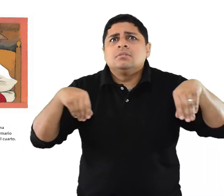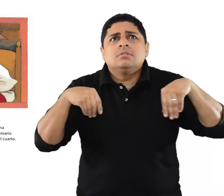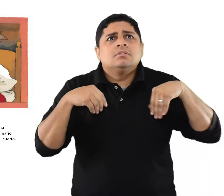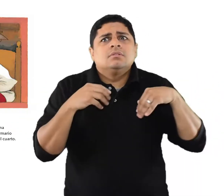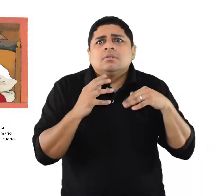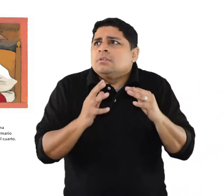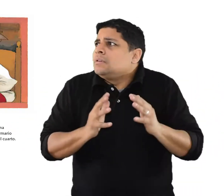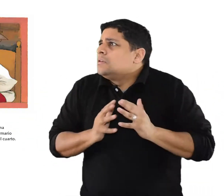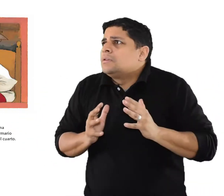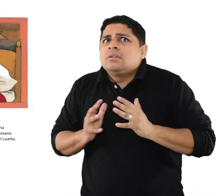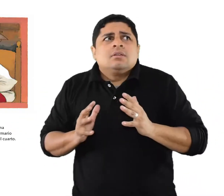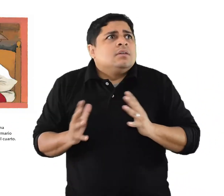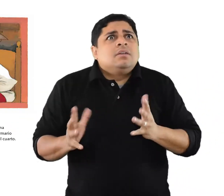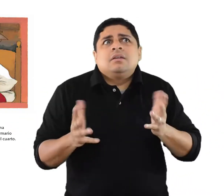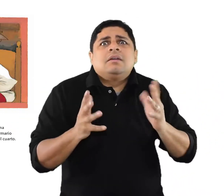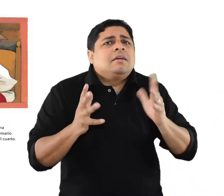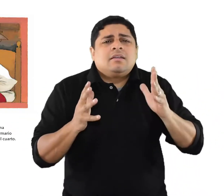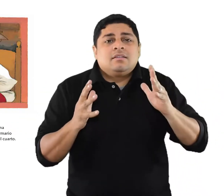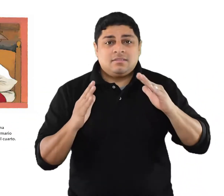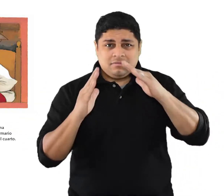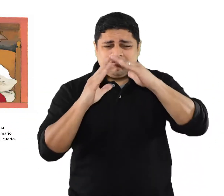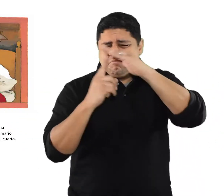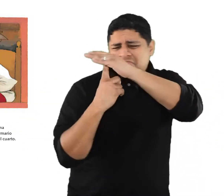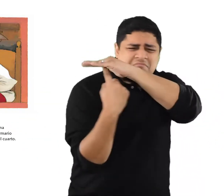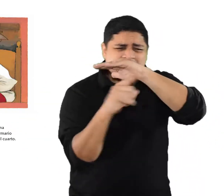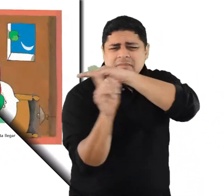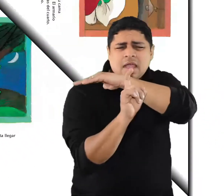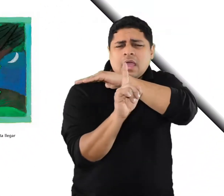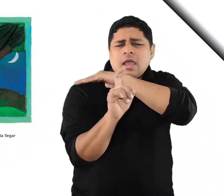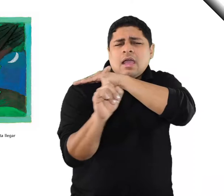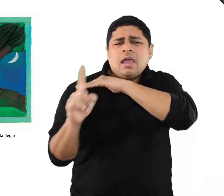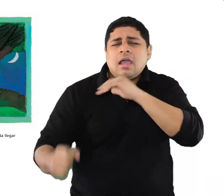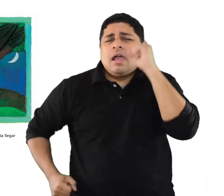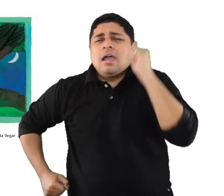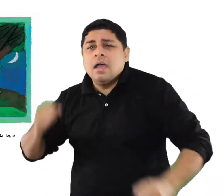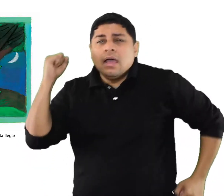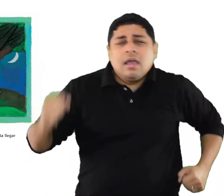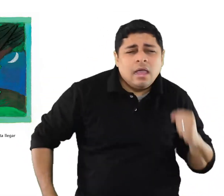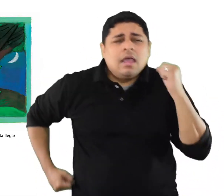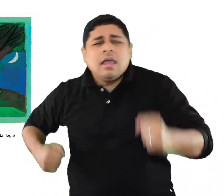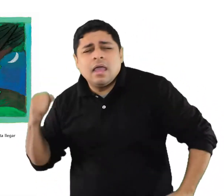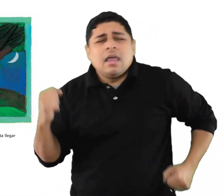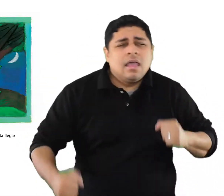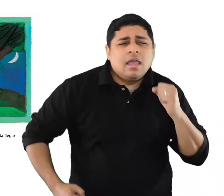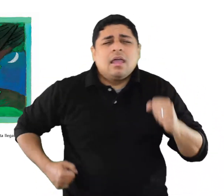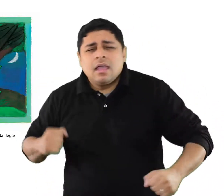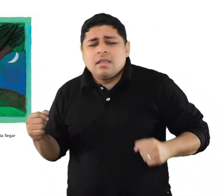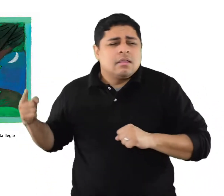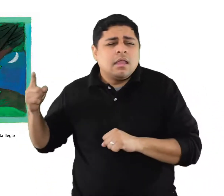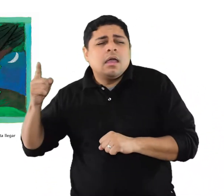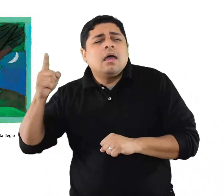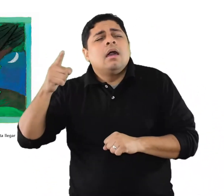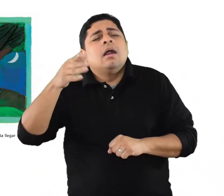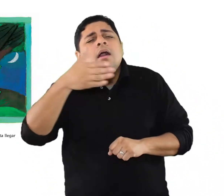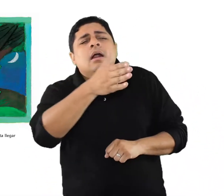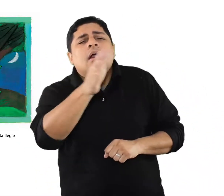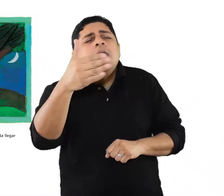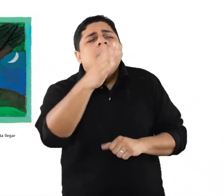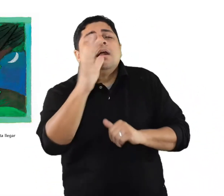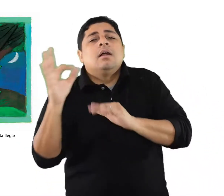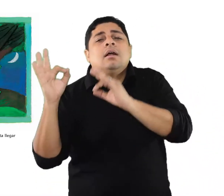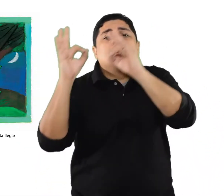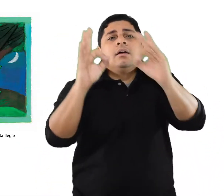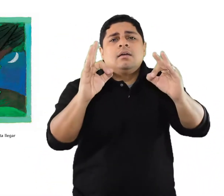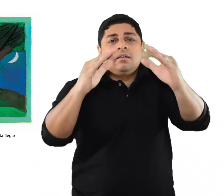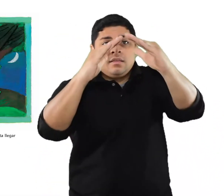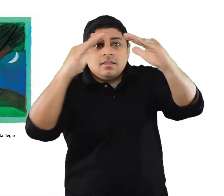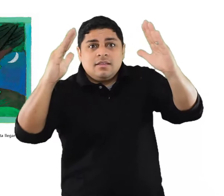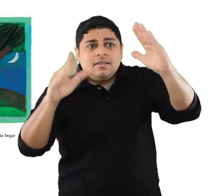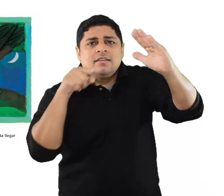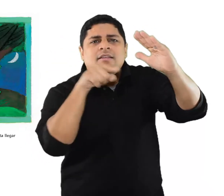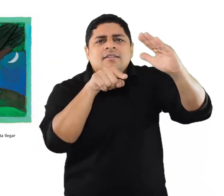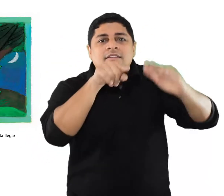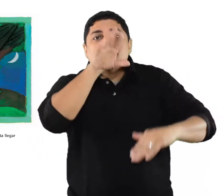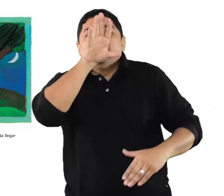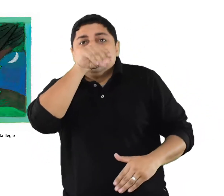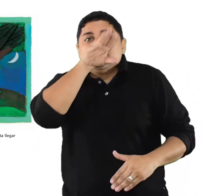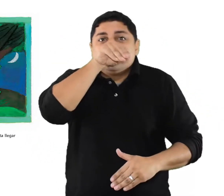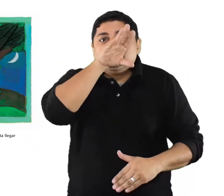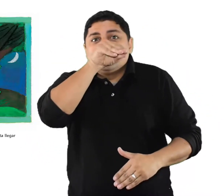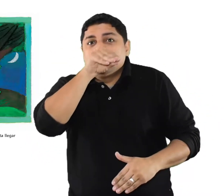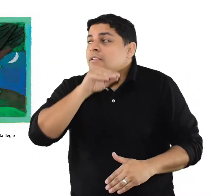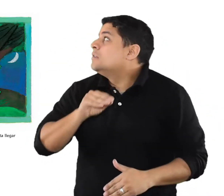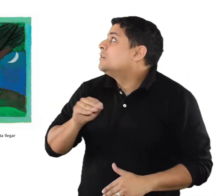asusta mucho y comienza a ponerse nervioso así que sale despavorido de su casa y corre, corre, corre por un camino hasta llegar a la casa del Sr. Pato, como vemos